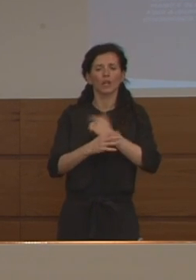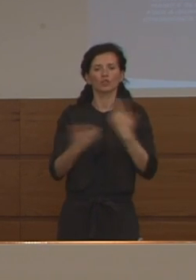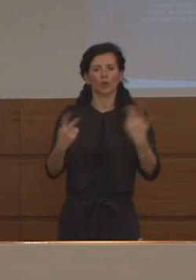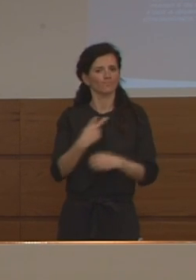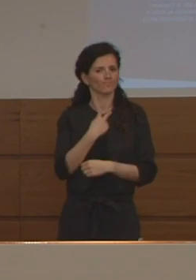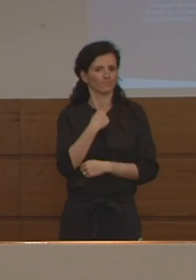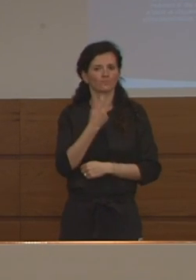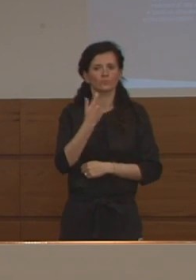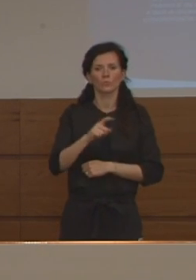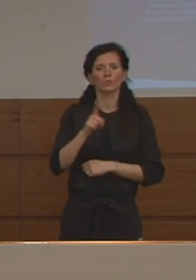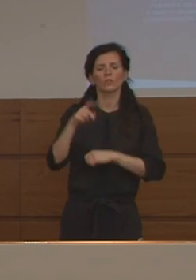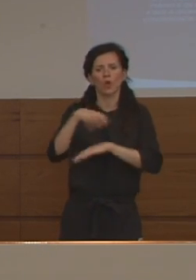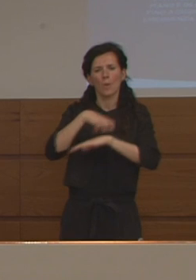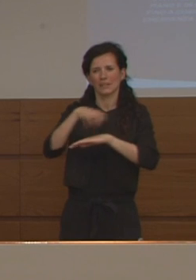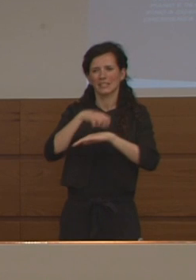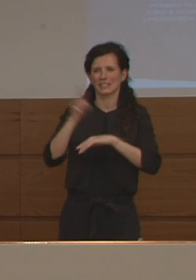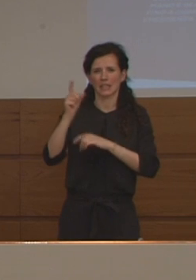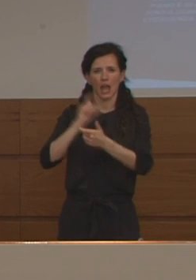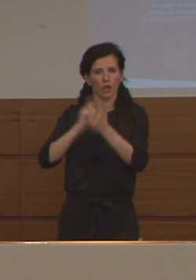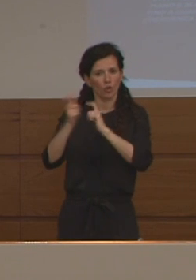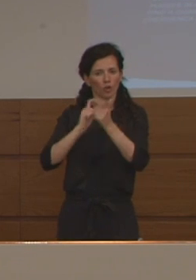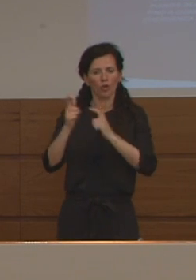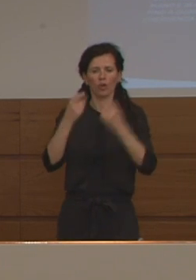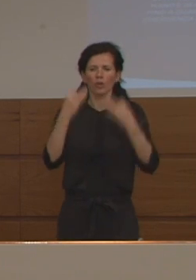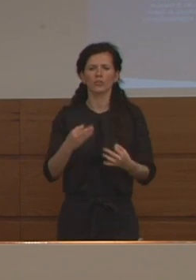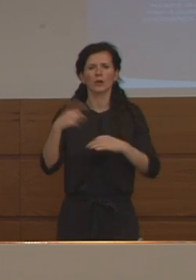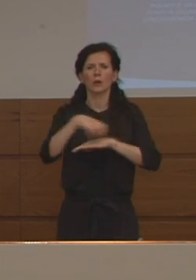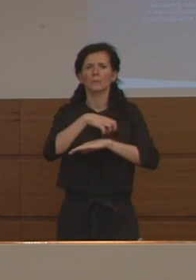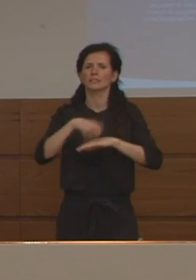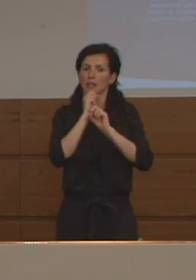interministeriale di qualche giorno fa che ha dichiarato i nostri porti non